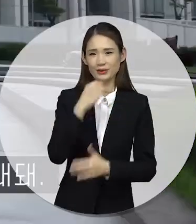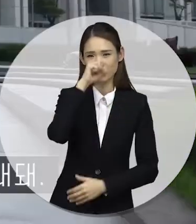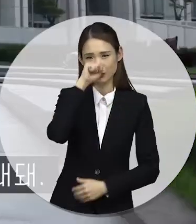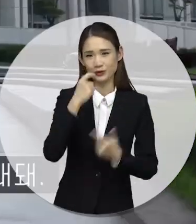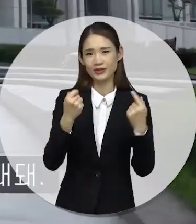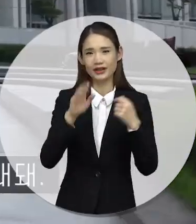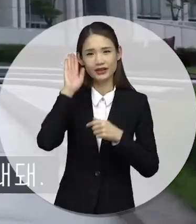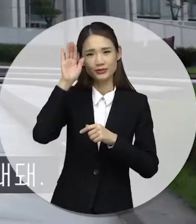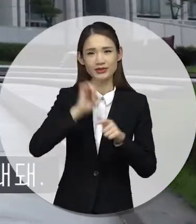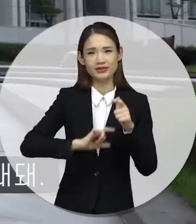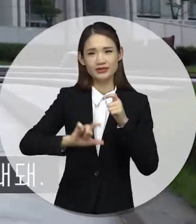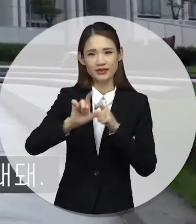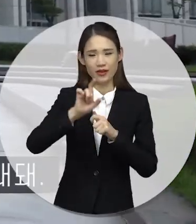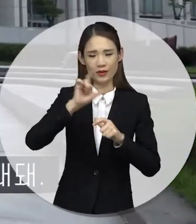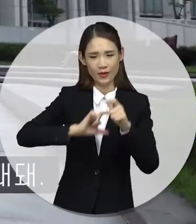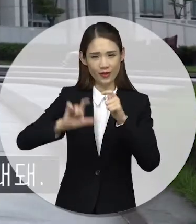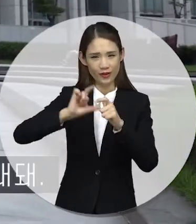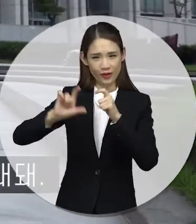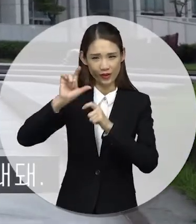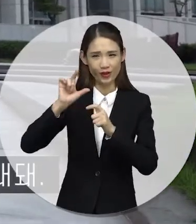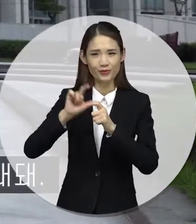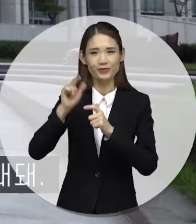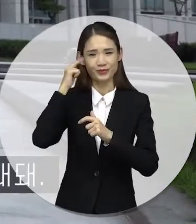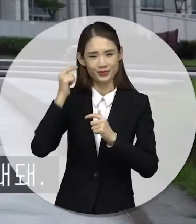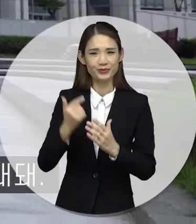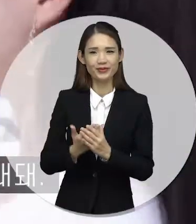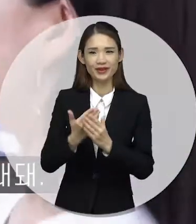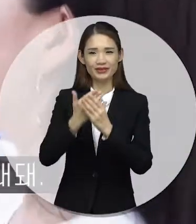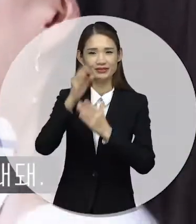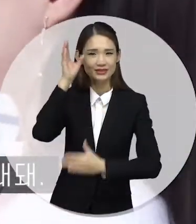김소희 : 앞으로도 계속 이런 것들이 생기고 또 더 발전한 것이 기대돼.